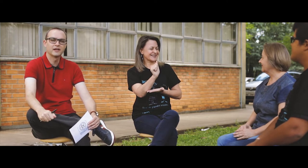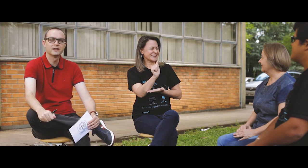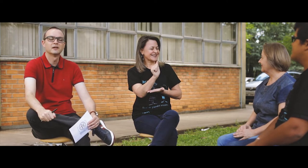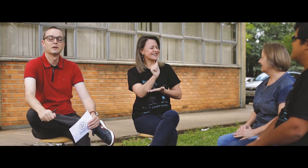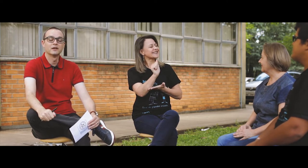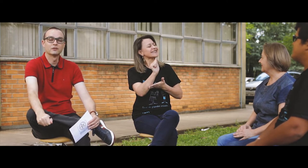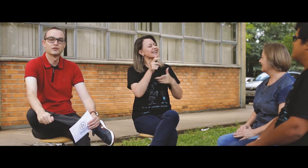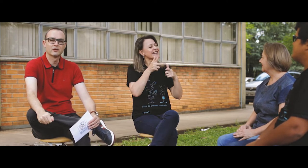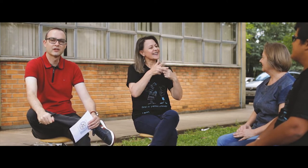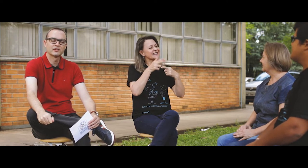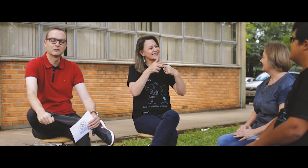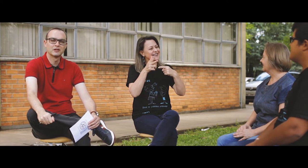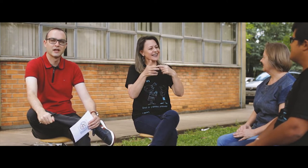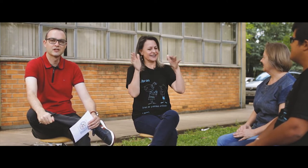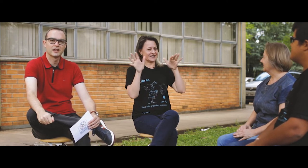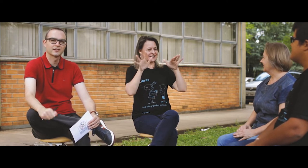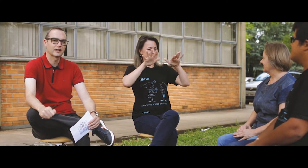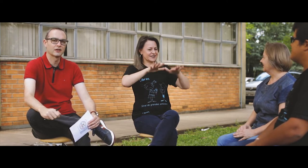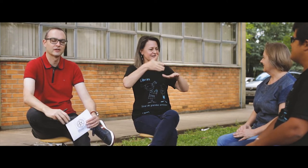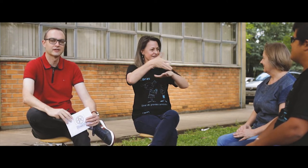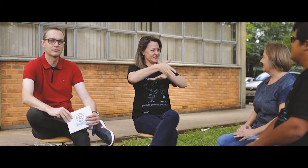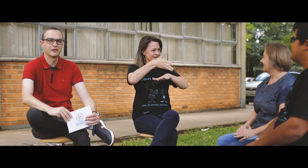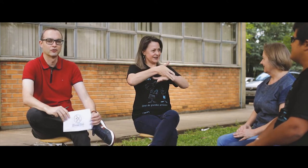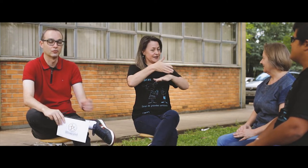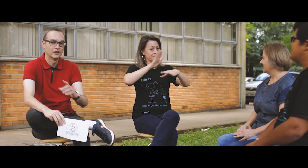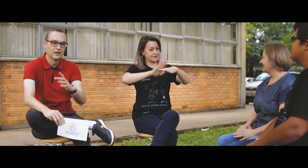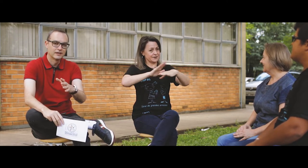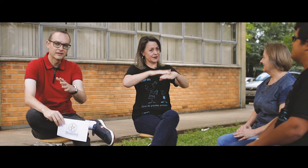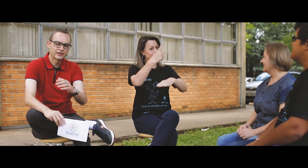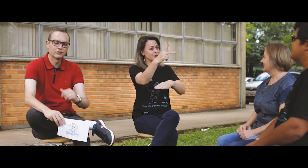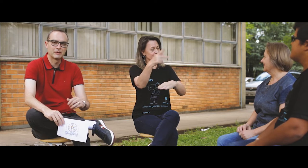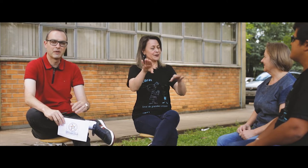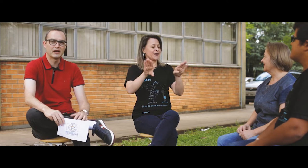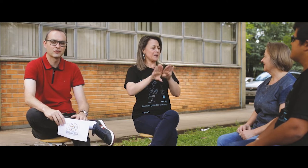Inclusão e Acessibilidade: esta causa também é sua. Nessa segunda parte eu